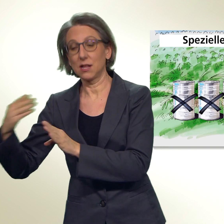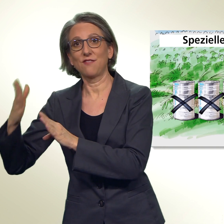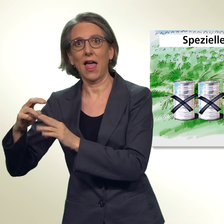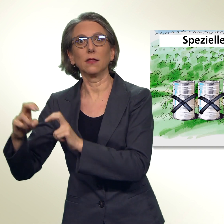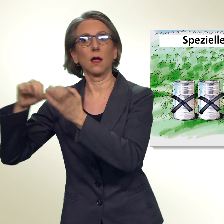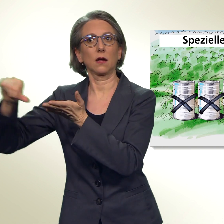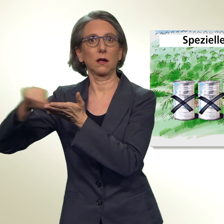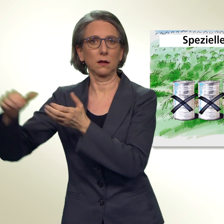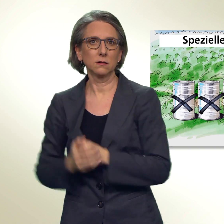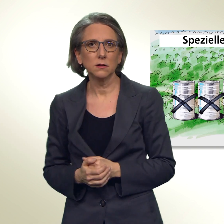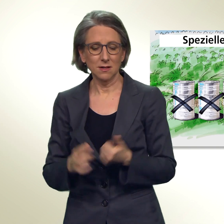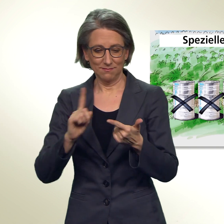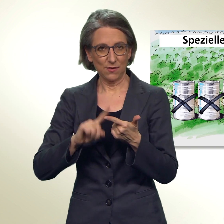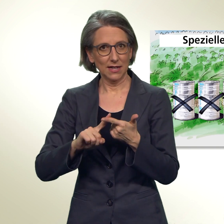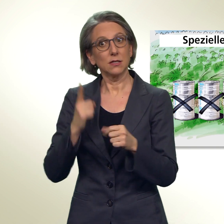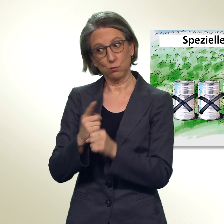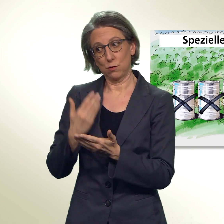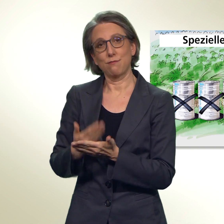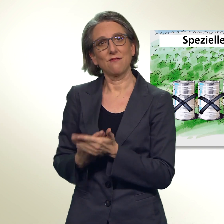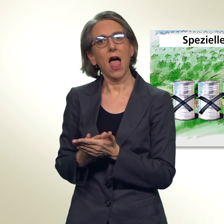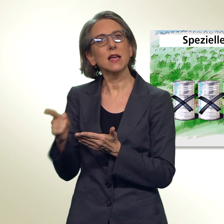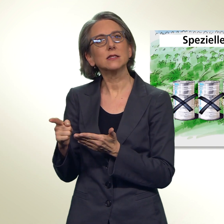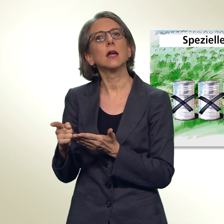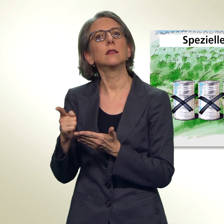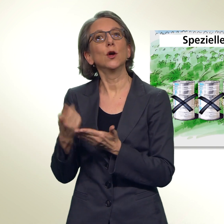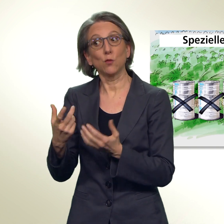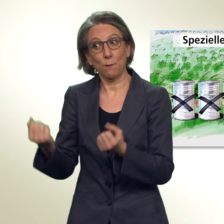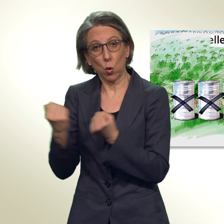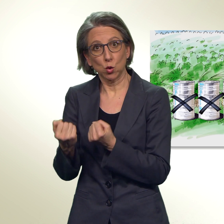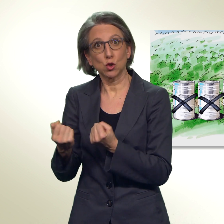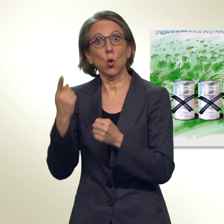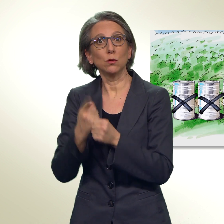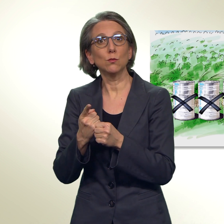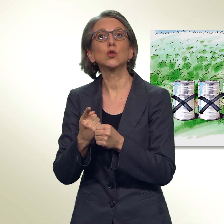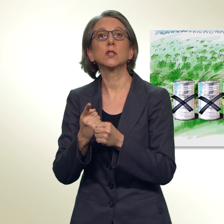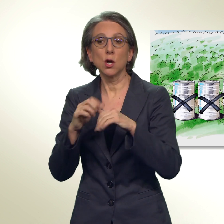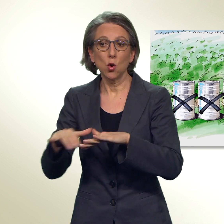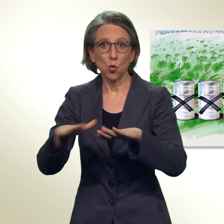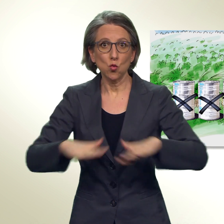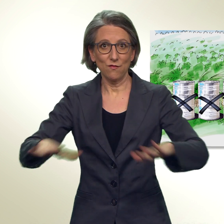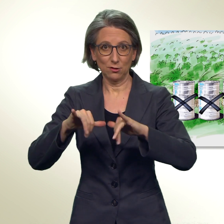wenn bei der Produktion nachweislich Umweltstandards und die Arbeitnehmerrechte eingehalten werden.